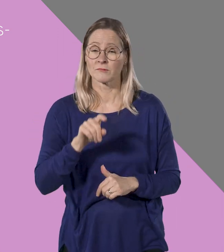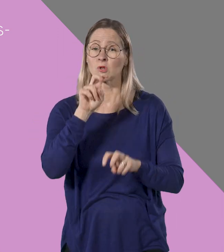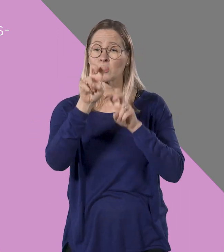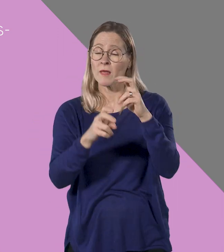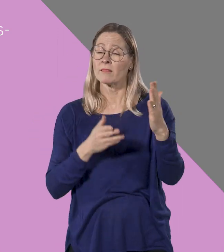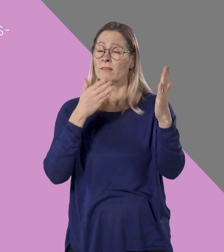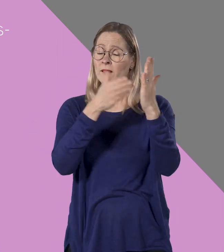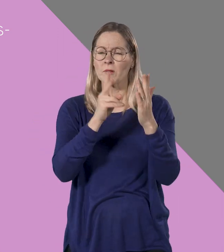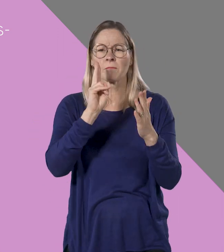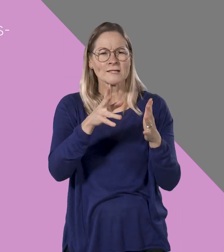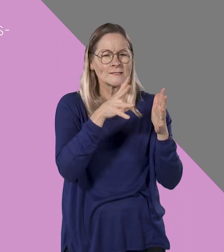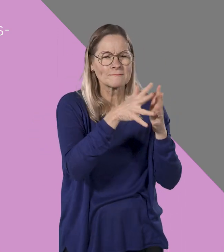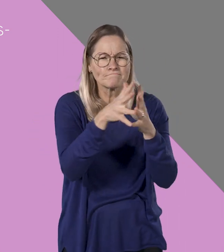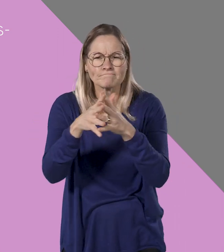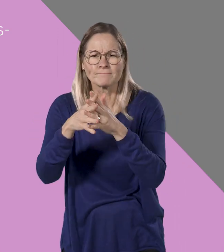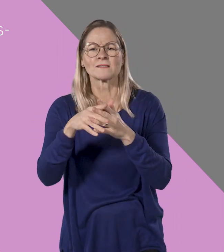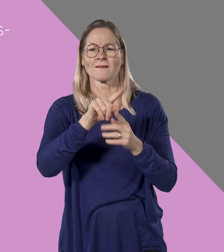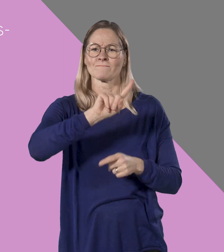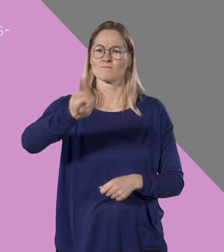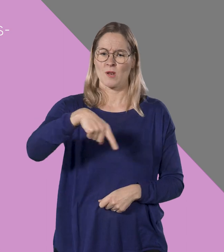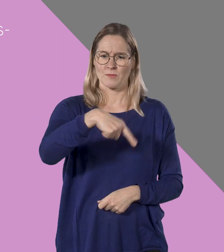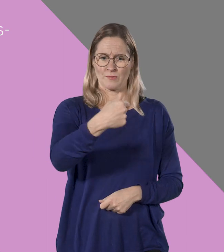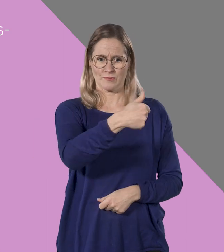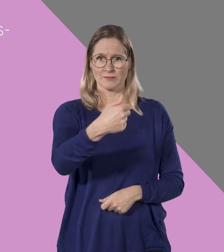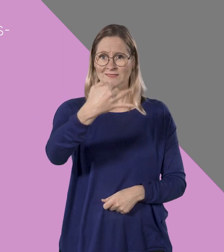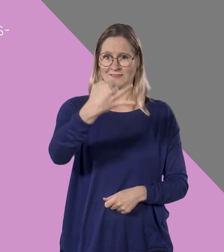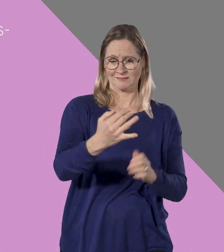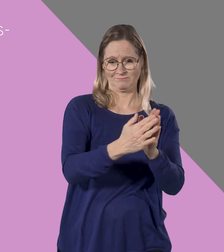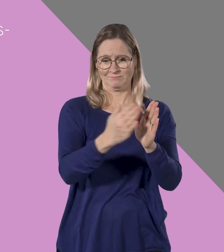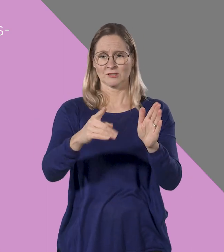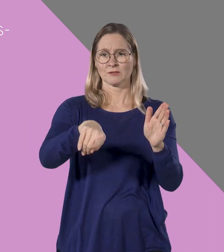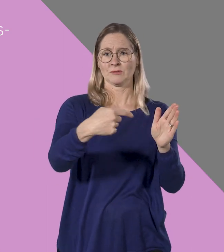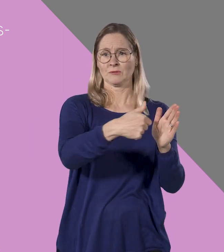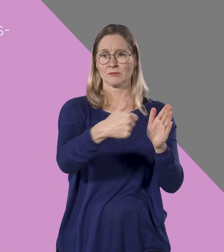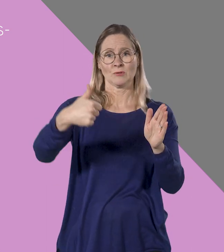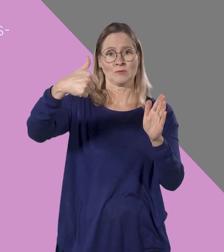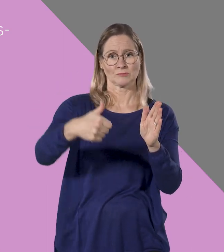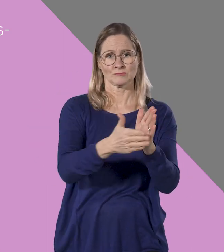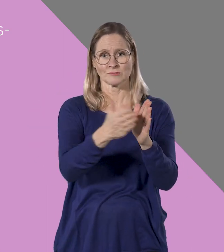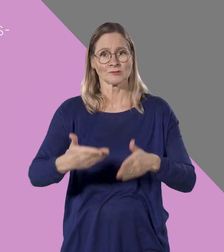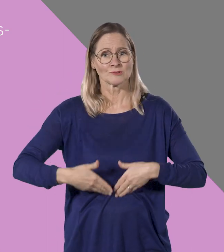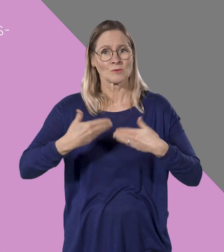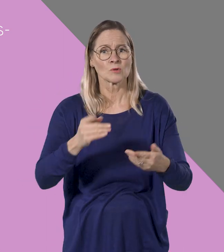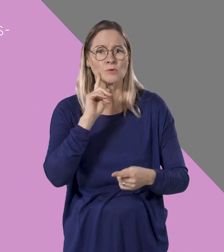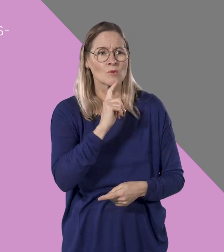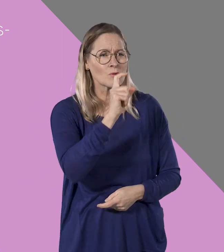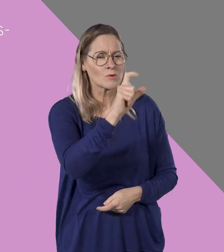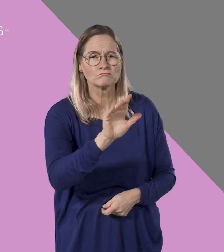Tutkimuksen tavoitteena on selvittää 1970−1990 luvulla syntyneiden kuurojen -